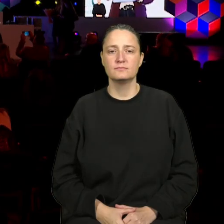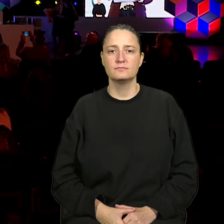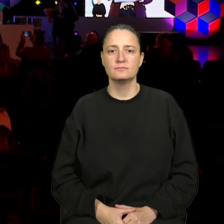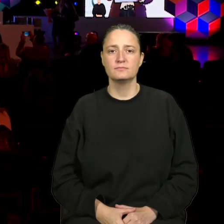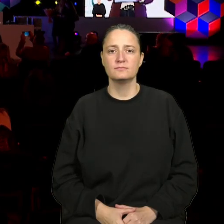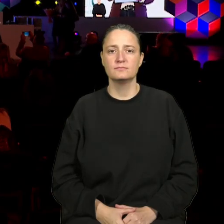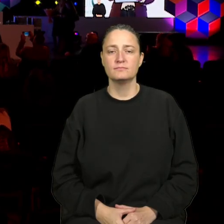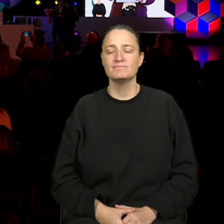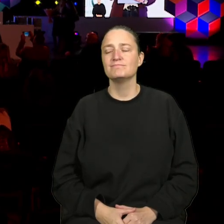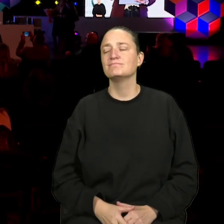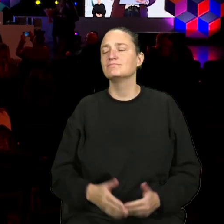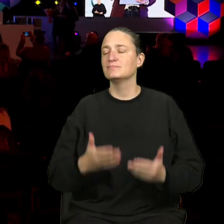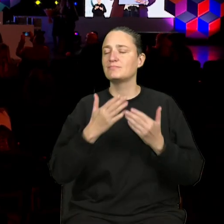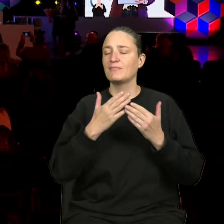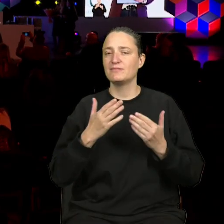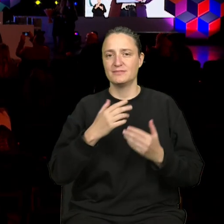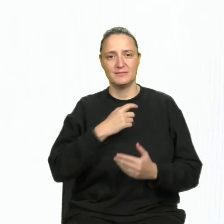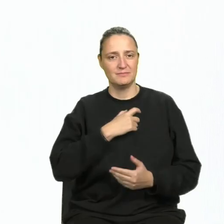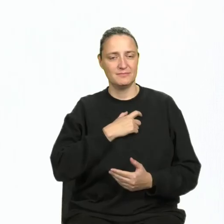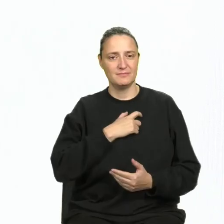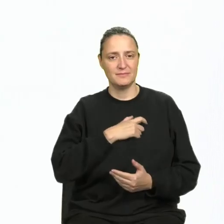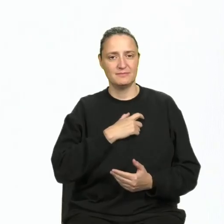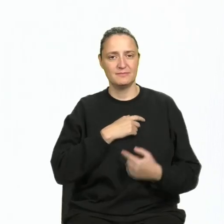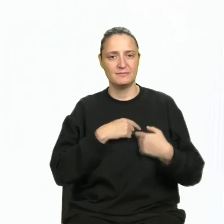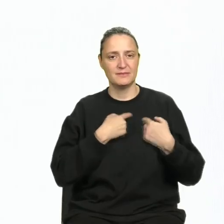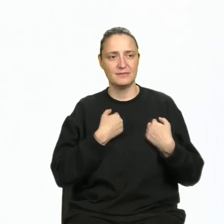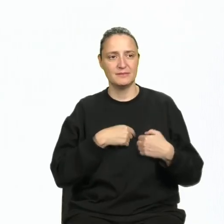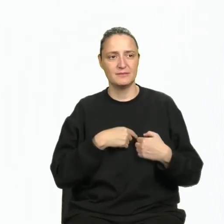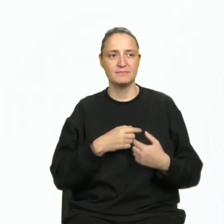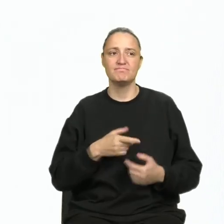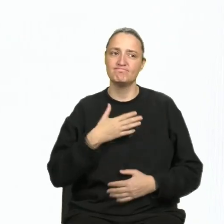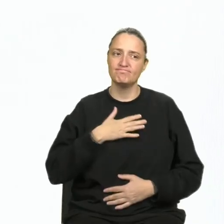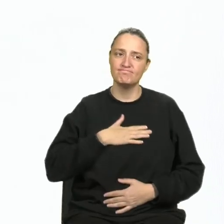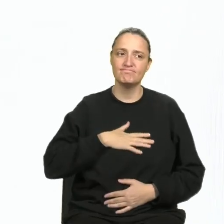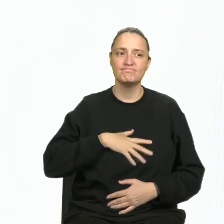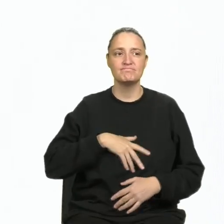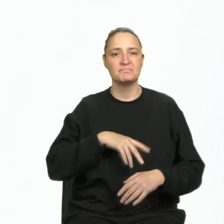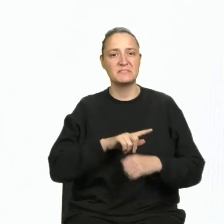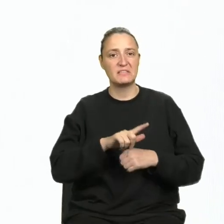Witam Państwa bardzo serdecznie. Mam przyjemność, miałam przyjemność sprawdzać właśnie 12 zgłoszeń